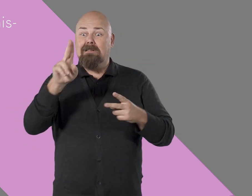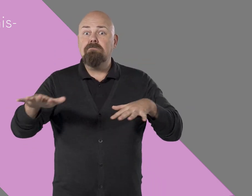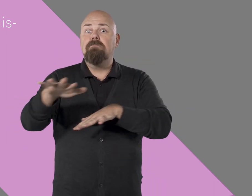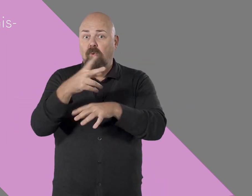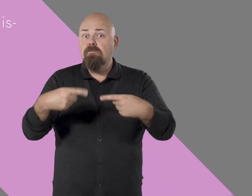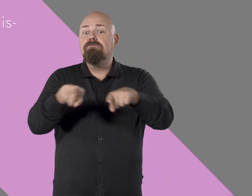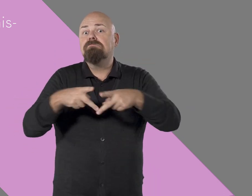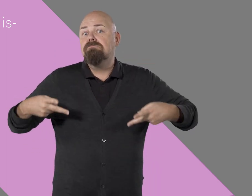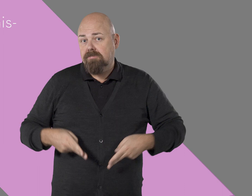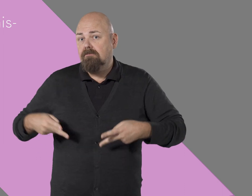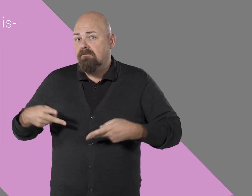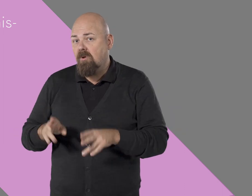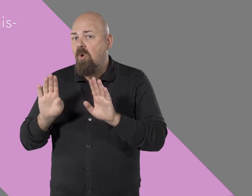käytäntö oli toinen.